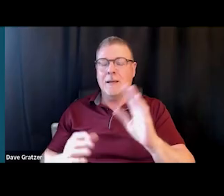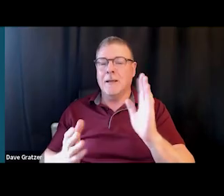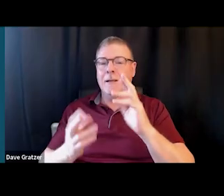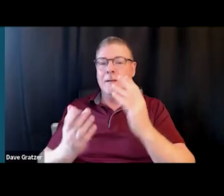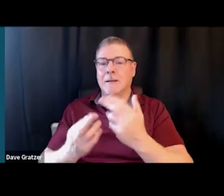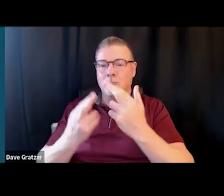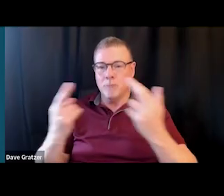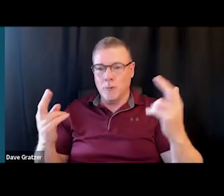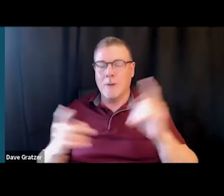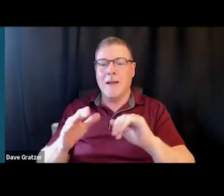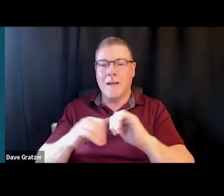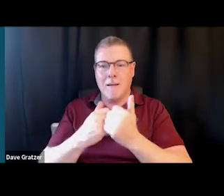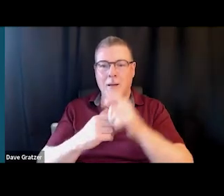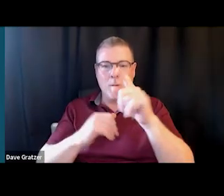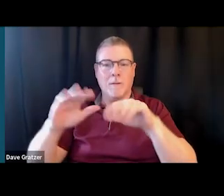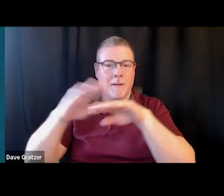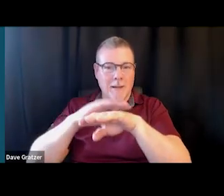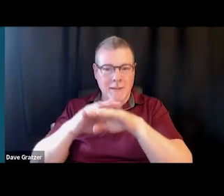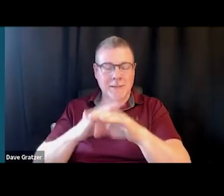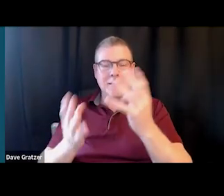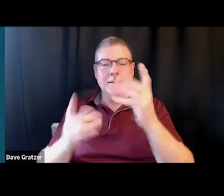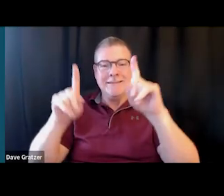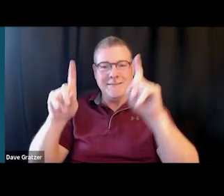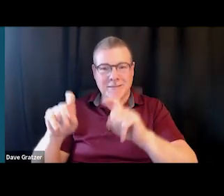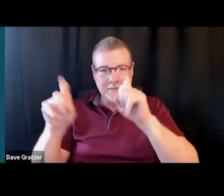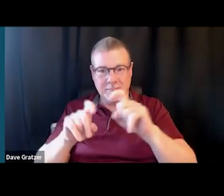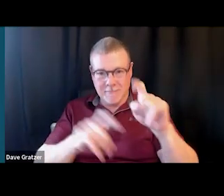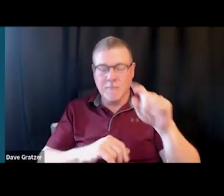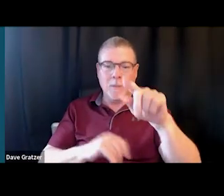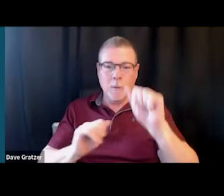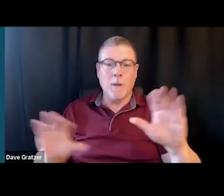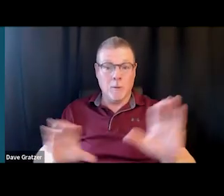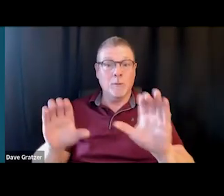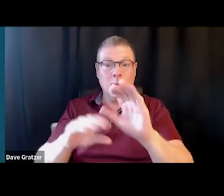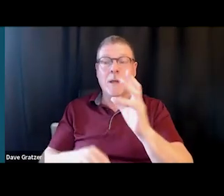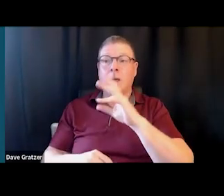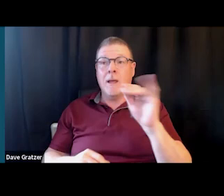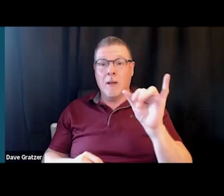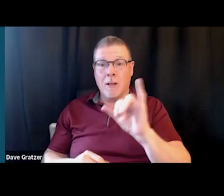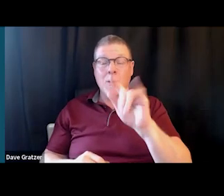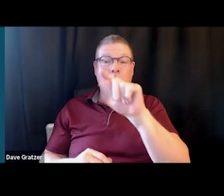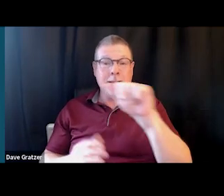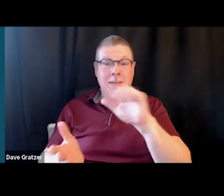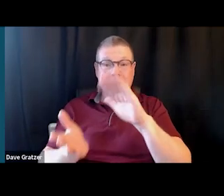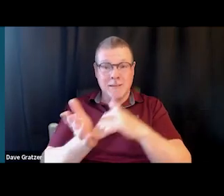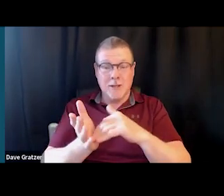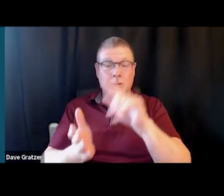sobre cómo pueden acceder a las evaluaciones que podrían querer realizar. Además, las herramientas del centro TA, muchos de ustedes están preguntando